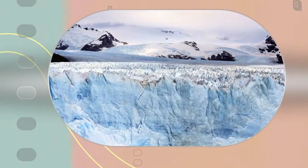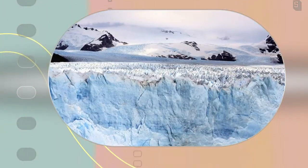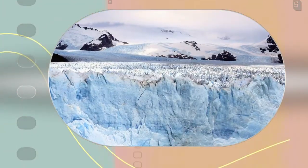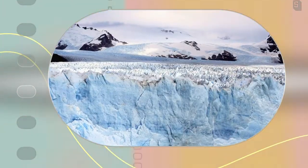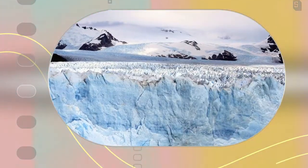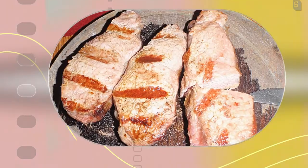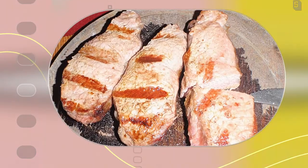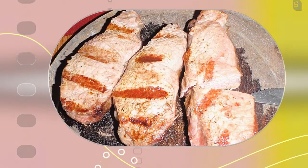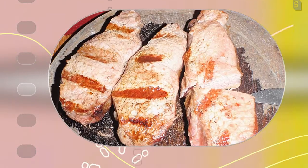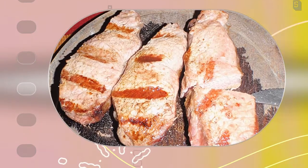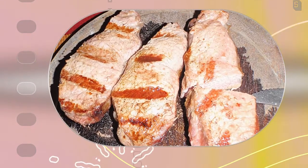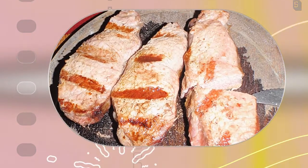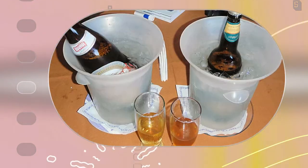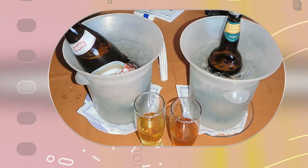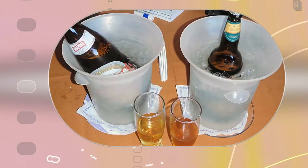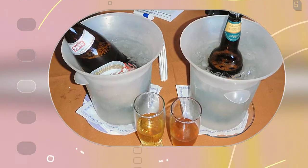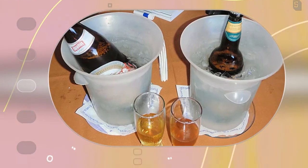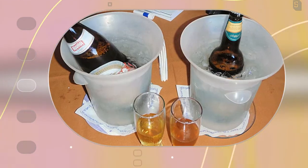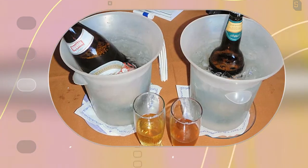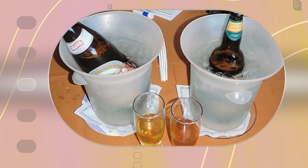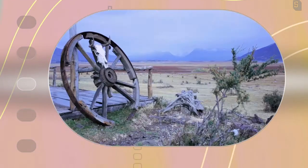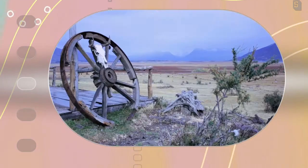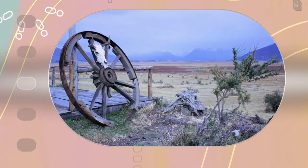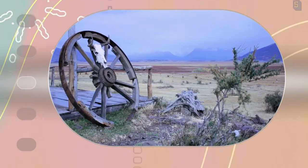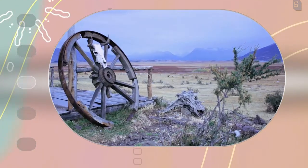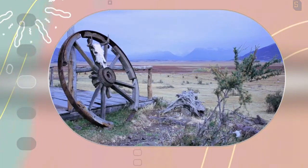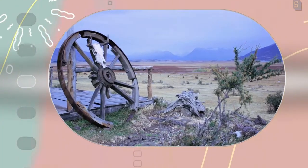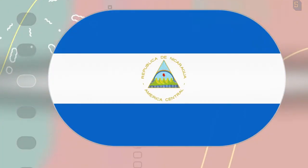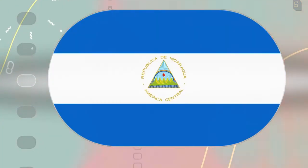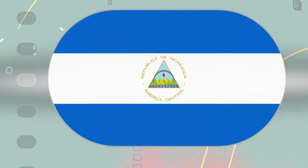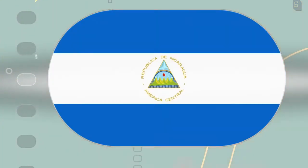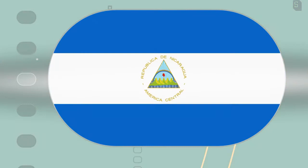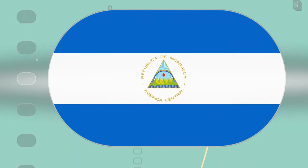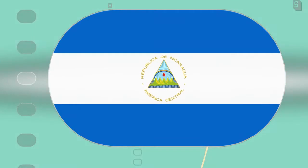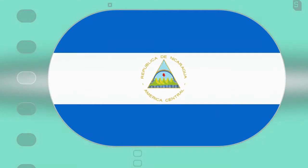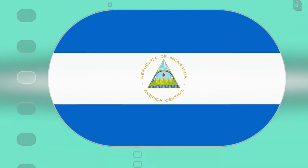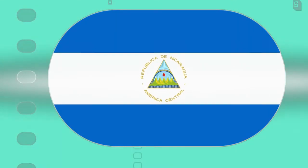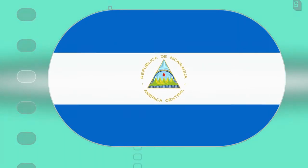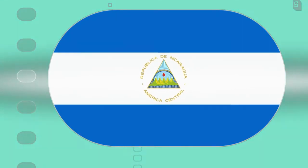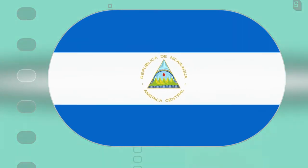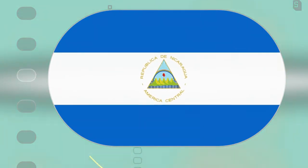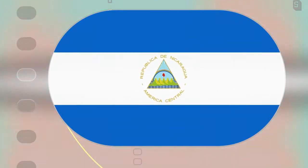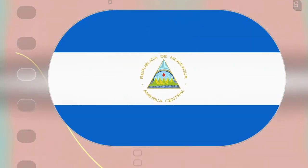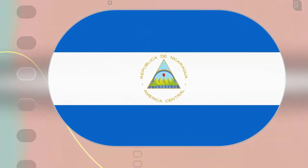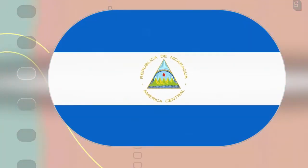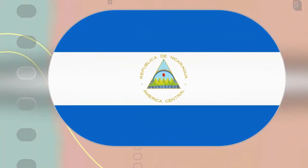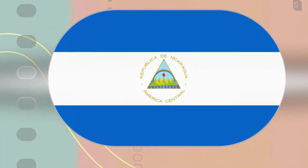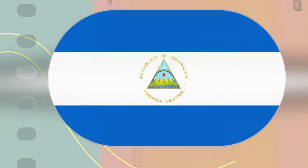in midden-amerika is Nicaragua in op komst ik willen snel heen ik hoop dat nog dit jaar te kunnen doen